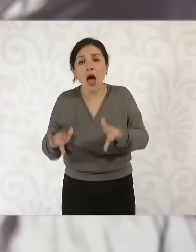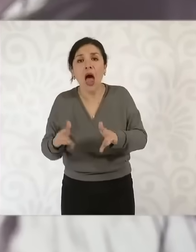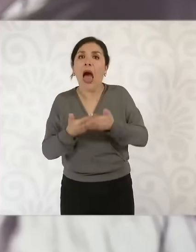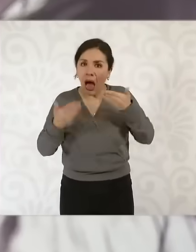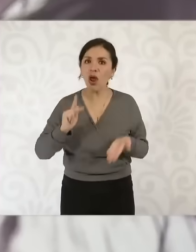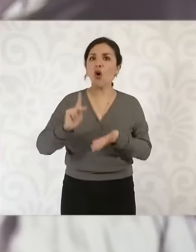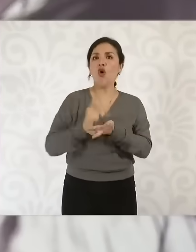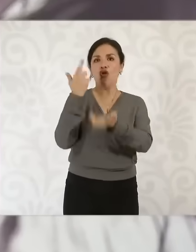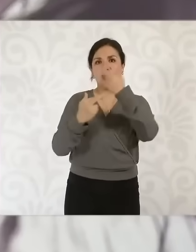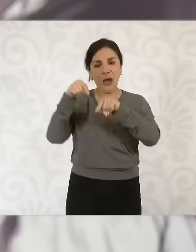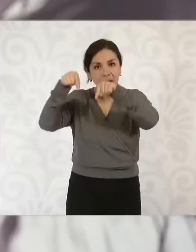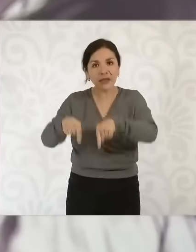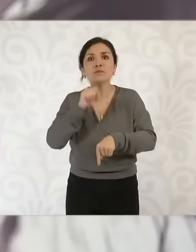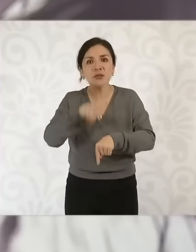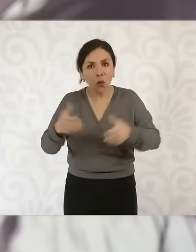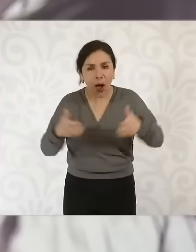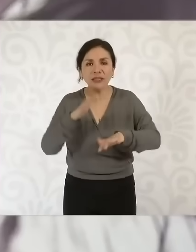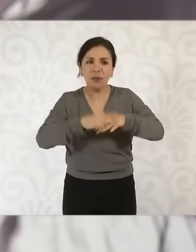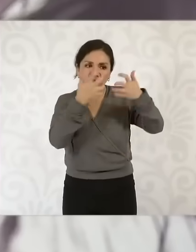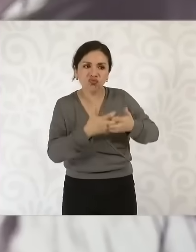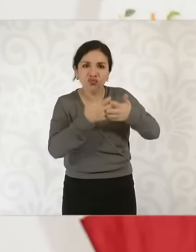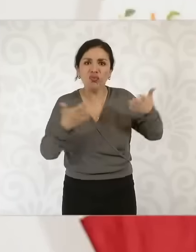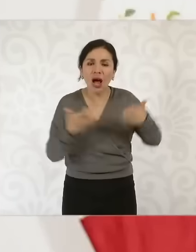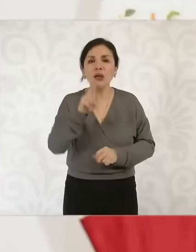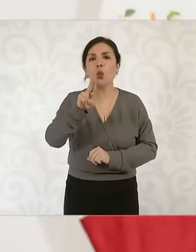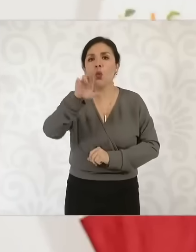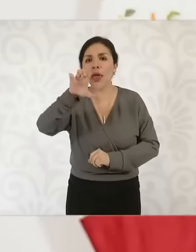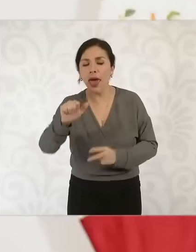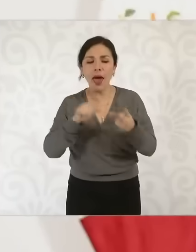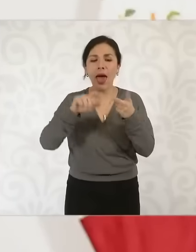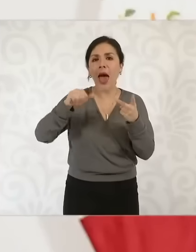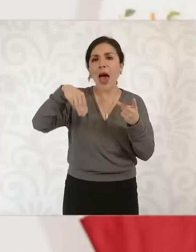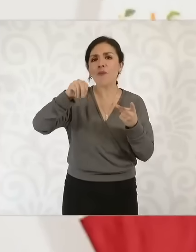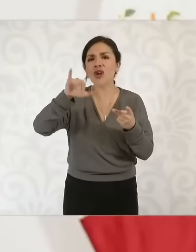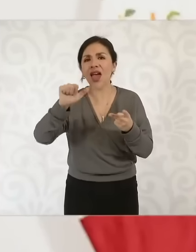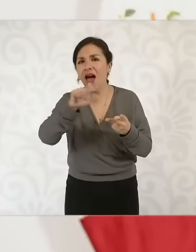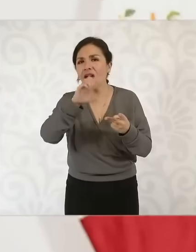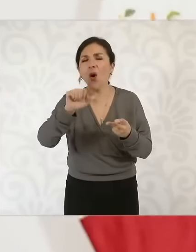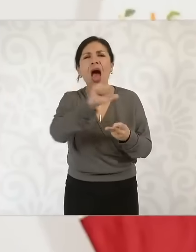aumentar la producción de urea, de amoníaco y de muchos productos petroquímicos más porque va a ser